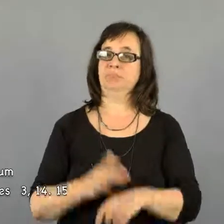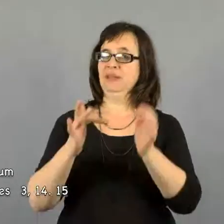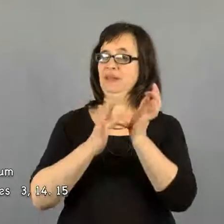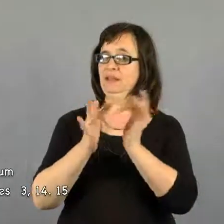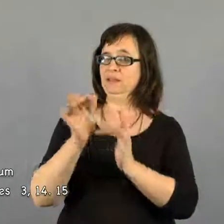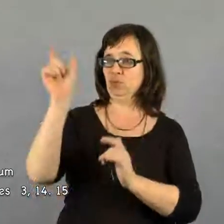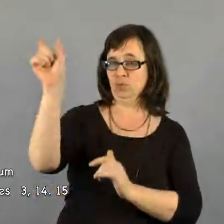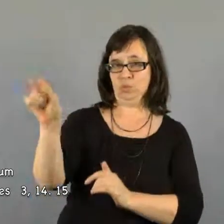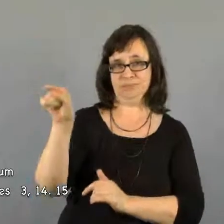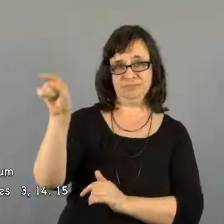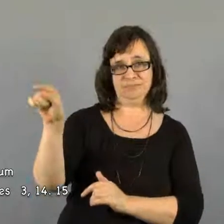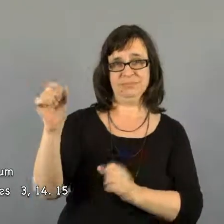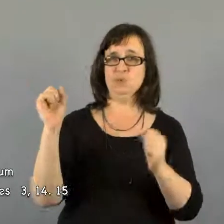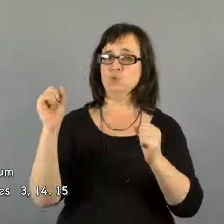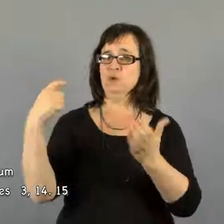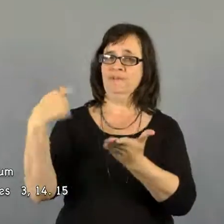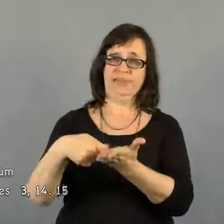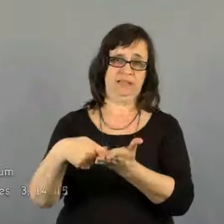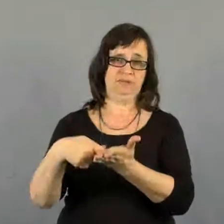Jesus ist für uns sehr wertvoll